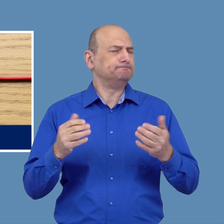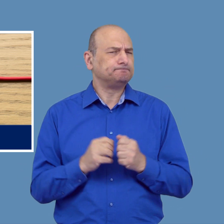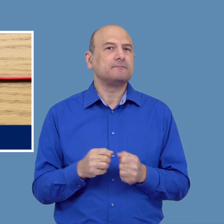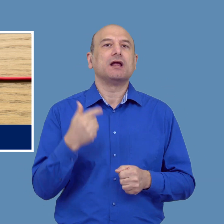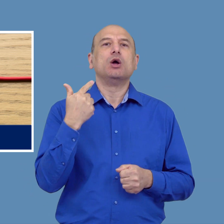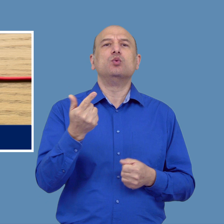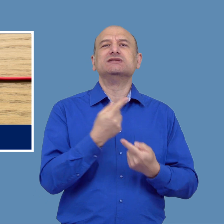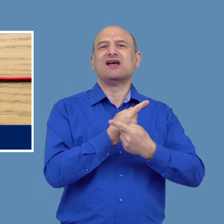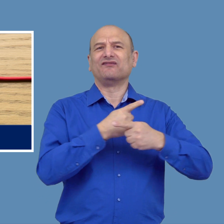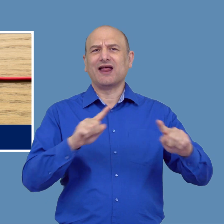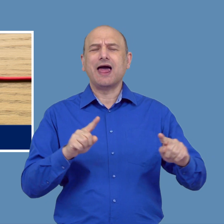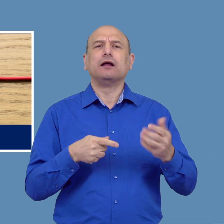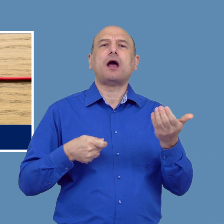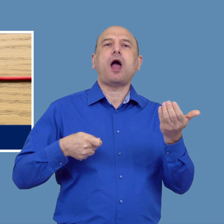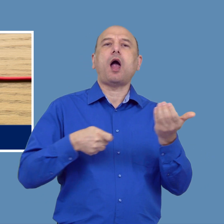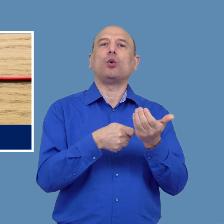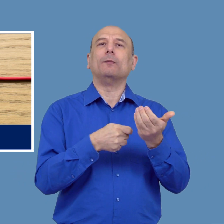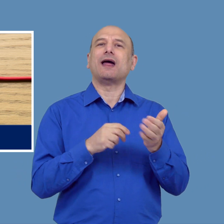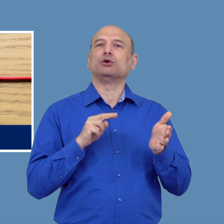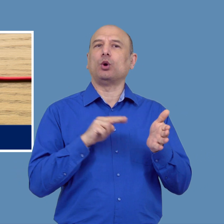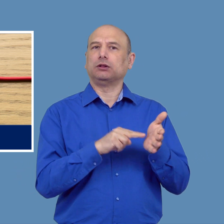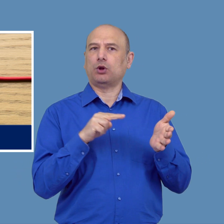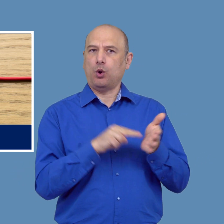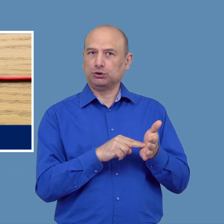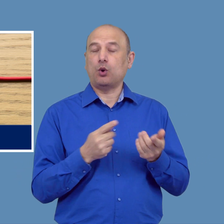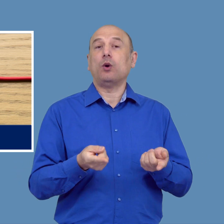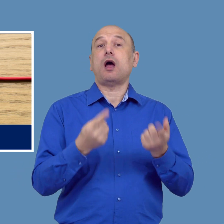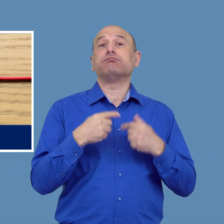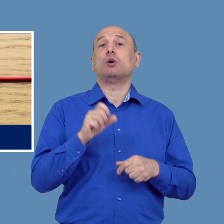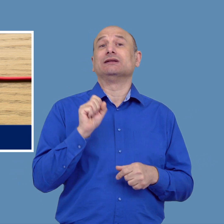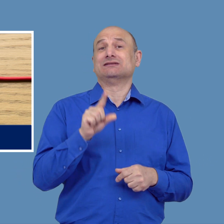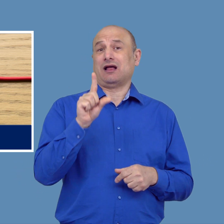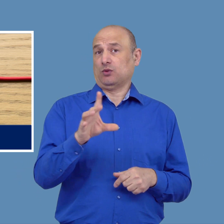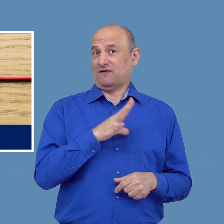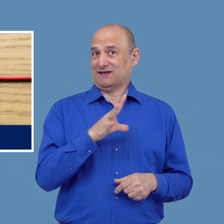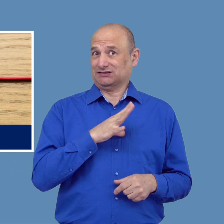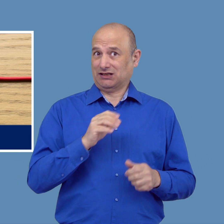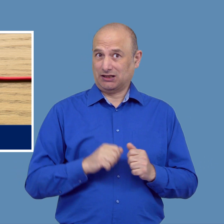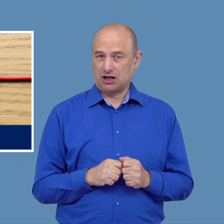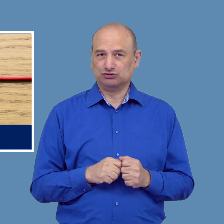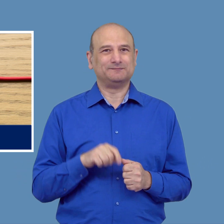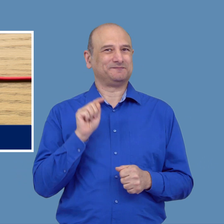ismét húszból tizenkettő akkumulátortöltőt talált veszélyesnek.